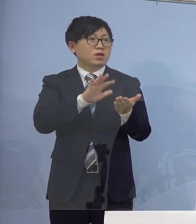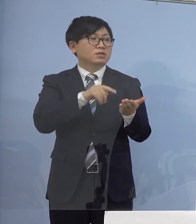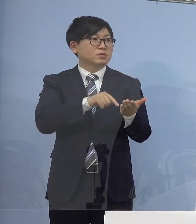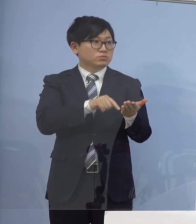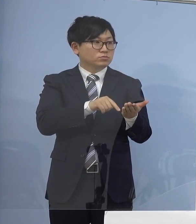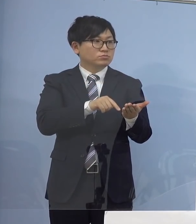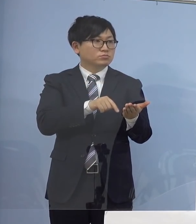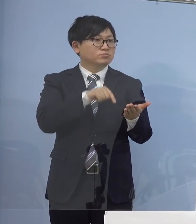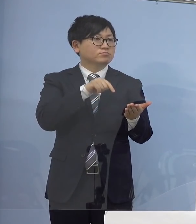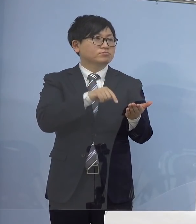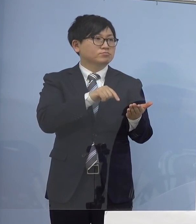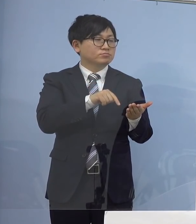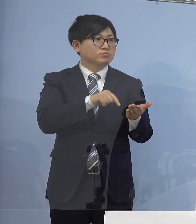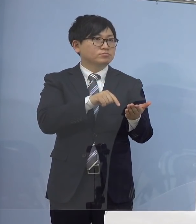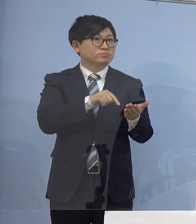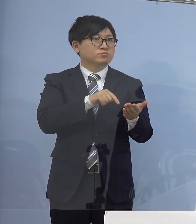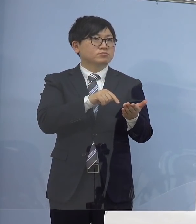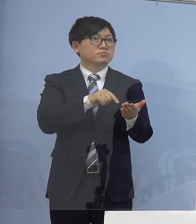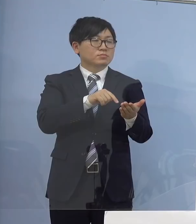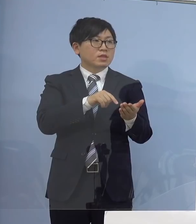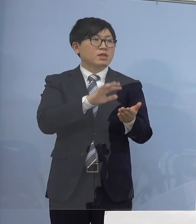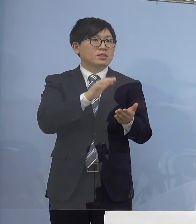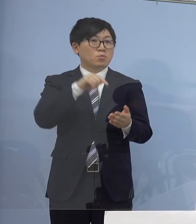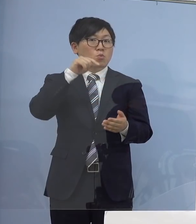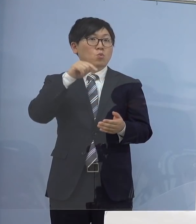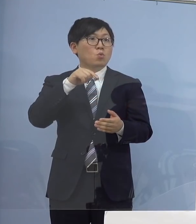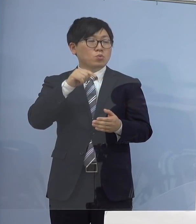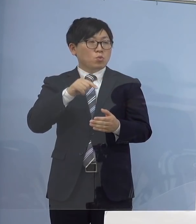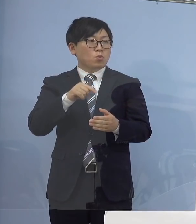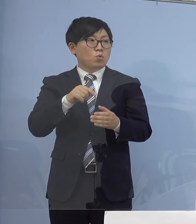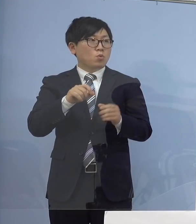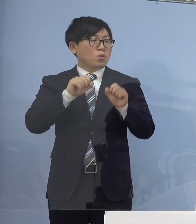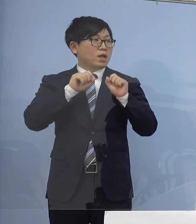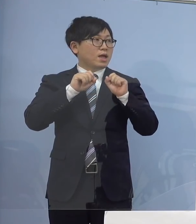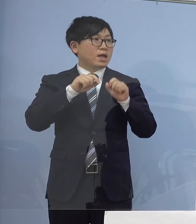この記者会見までに 新たに判明したものが2例ありますので